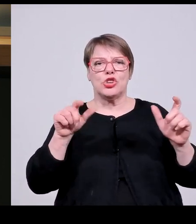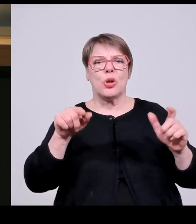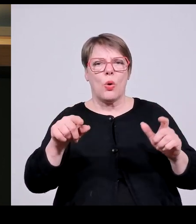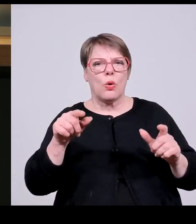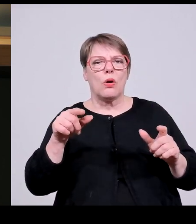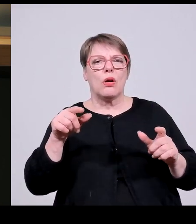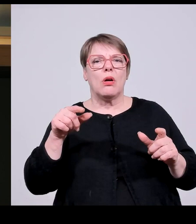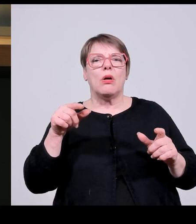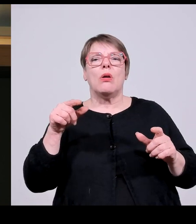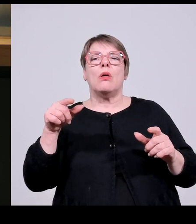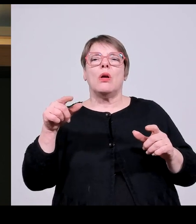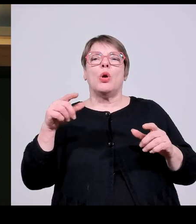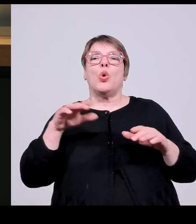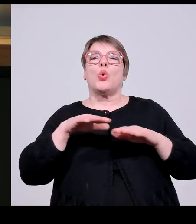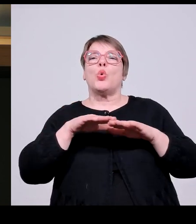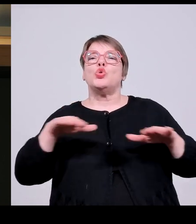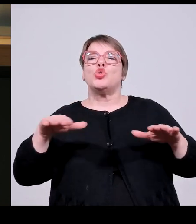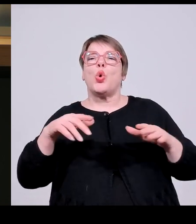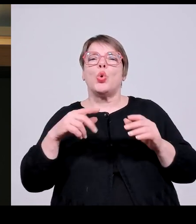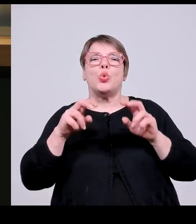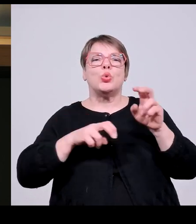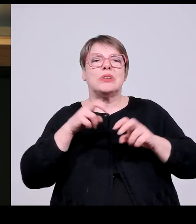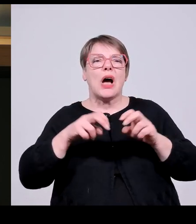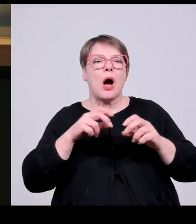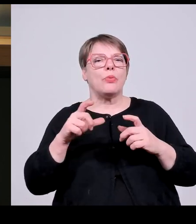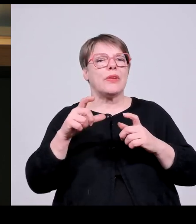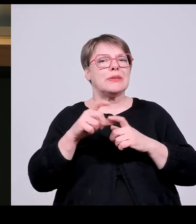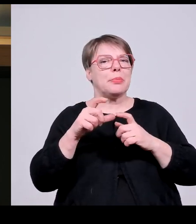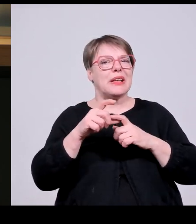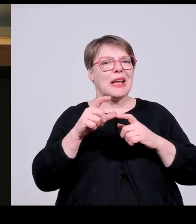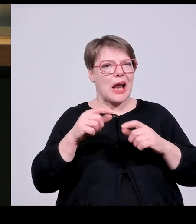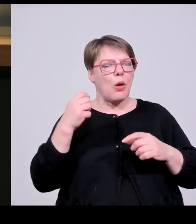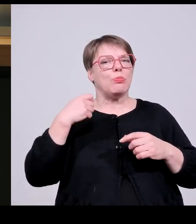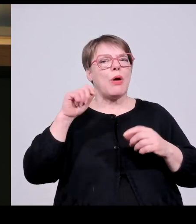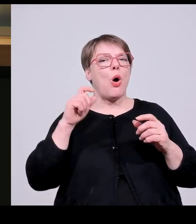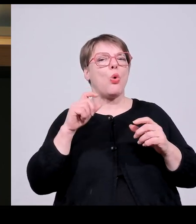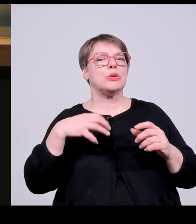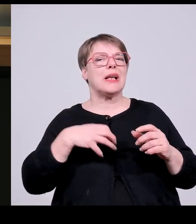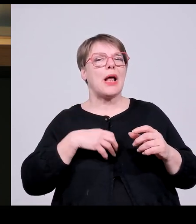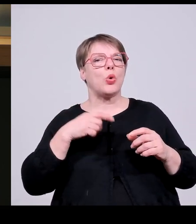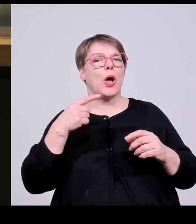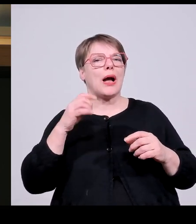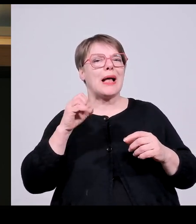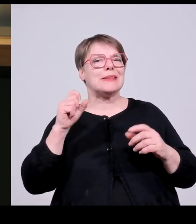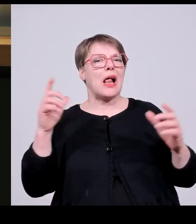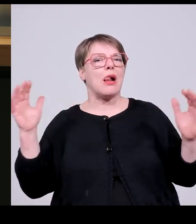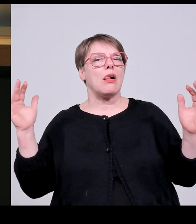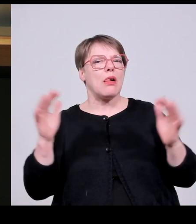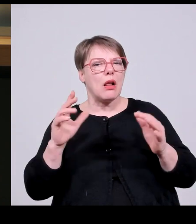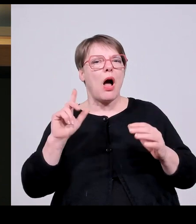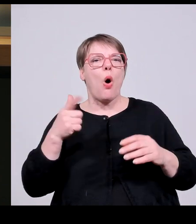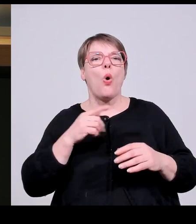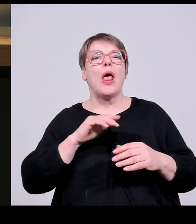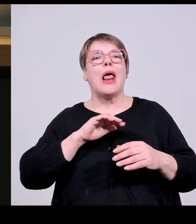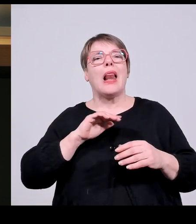Senatoren, Frau Senatorin. Wir im Osten, wir in den östlichen Außenbezirken, wir brauchen die TVO, um unsere Straßen zu entlasten.